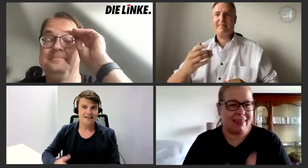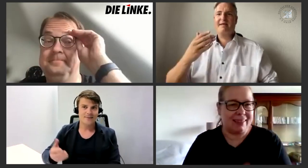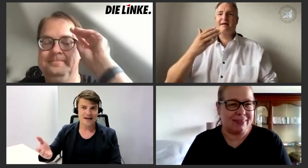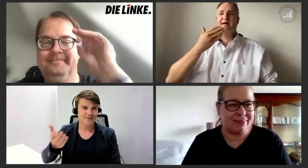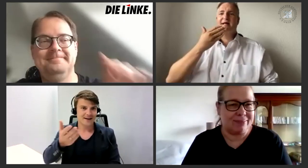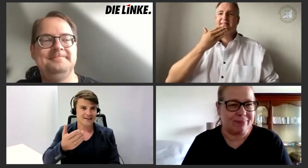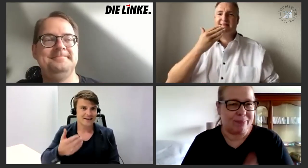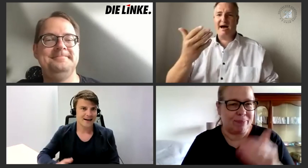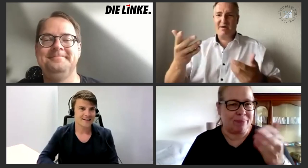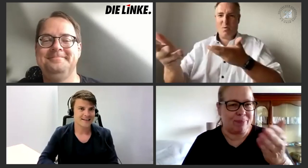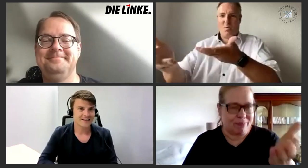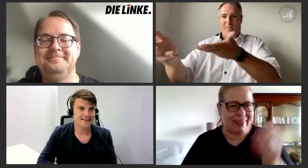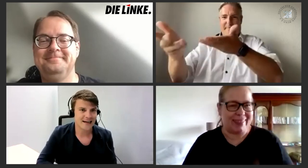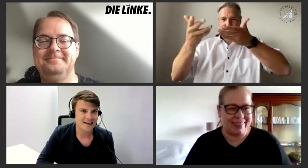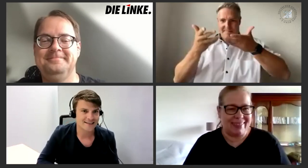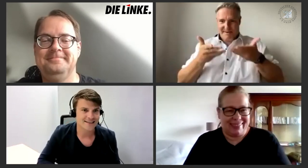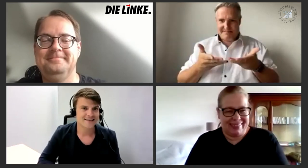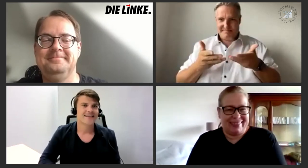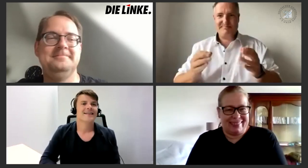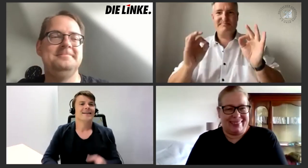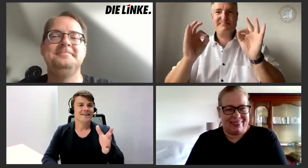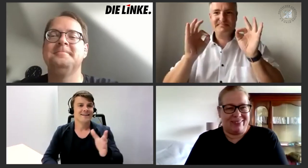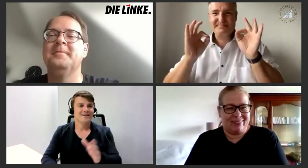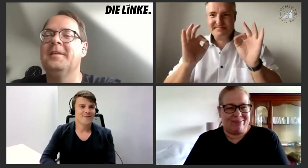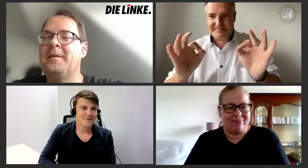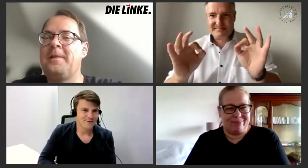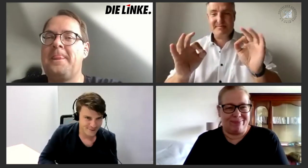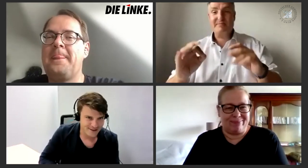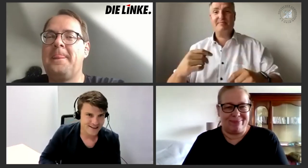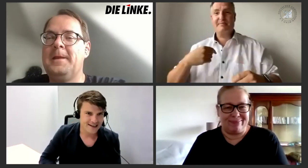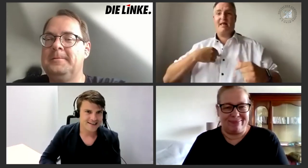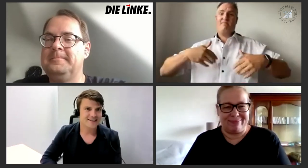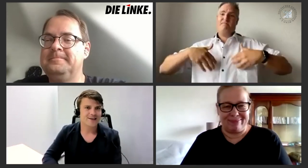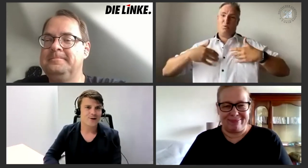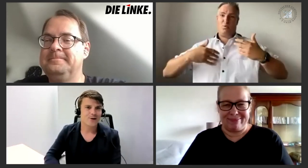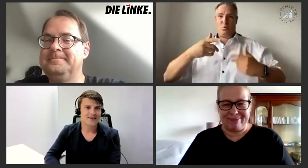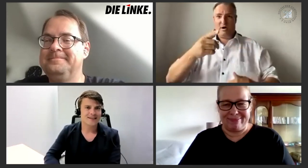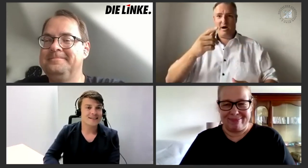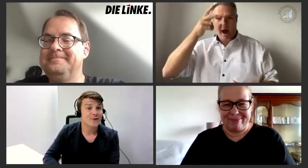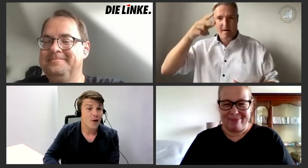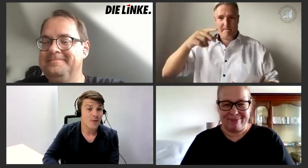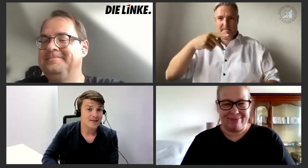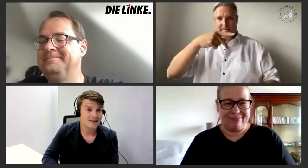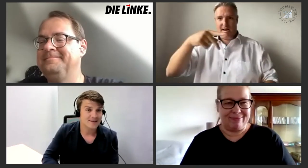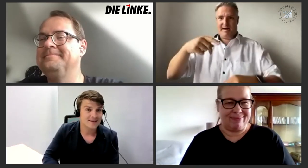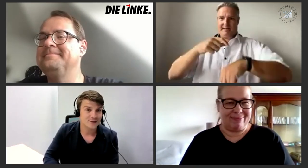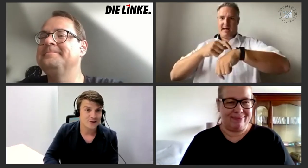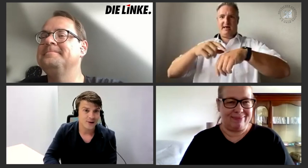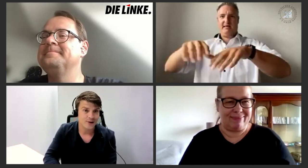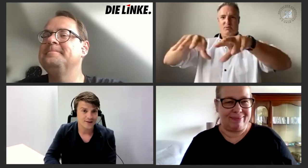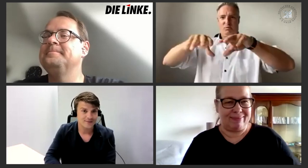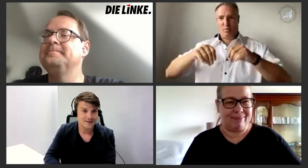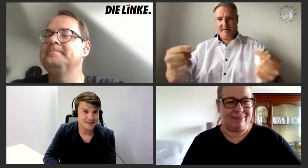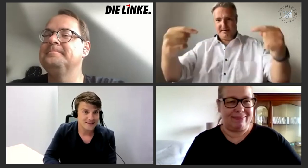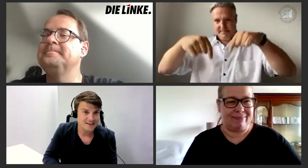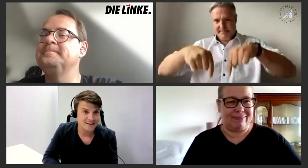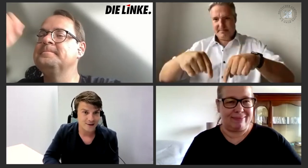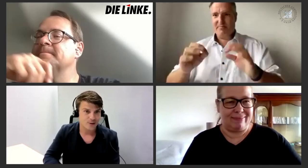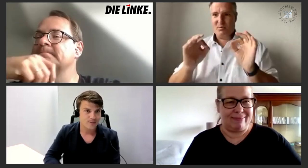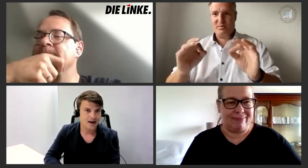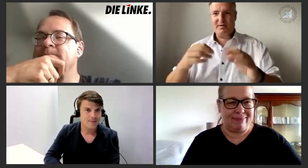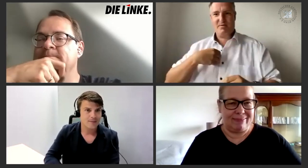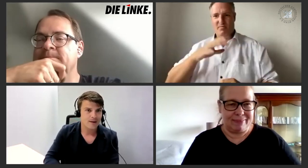da gebe ich gerne weiter an den Daniel. - Vielen Dank! Ich freue mich natürlich auch,